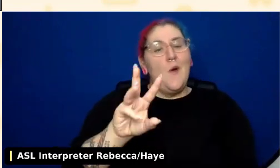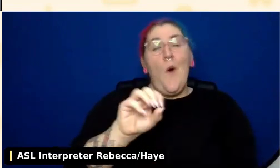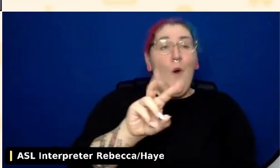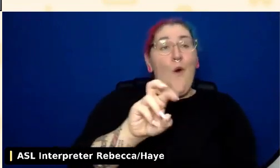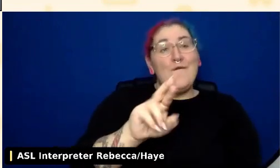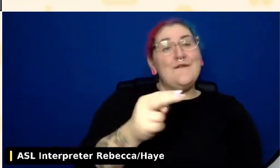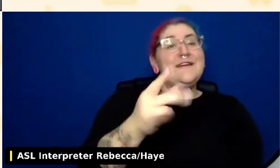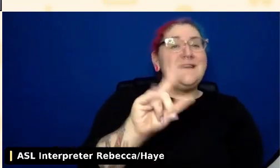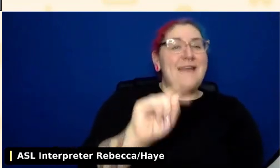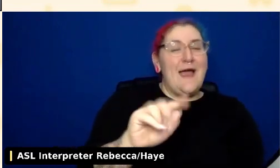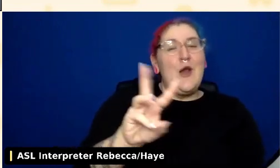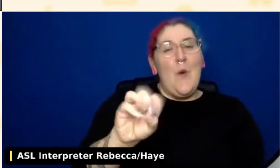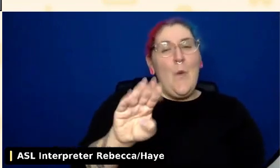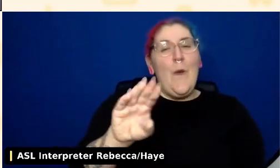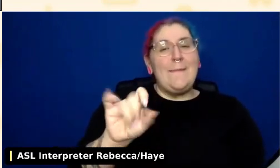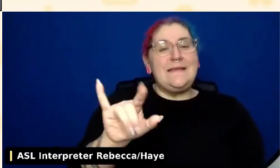Y ese es el enlace que también estaba en la parte superior de mis diapositivas.